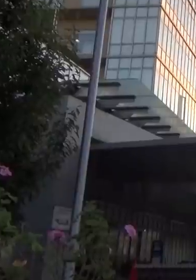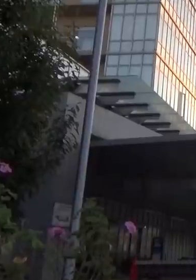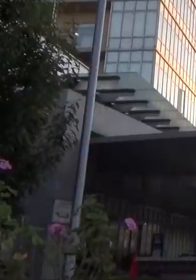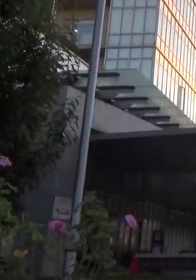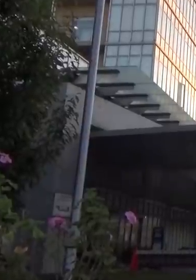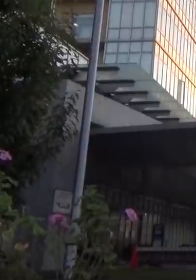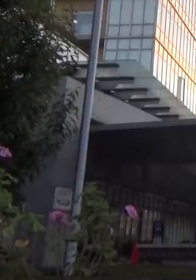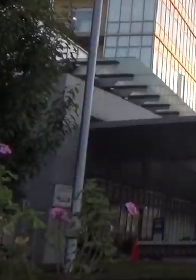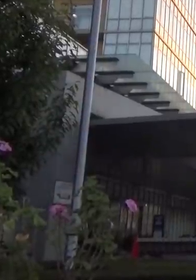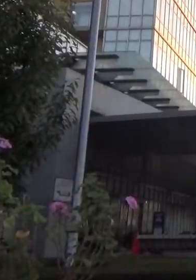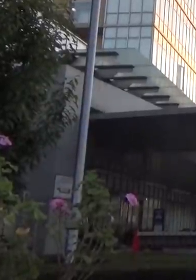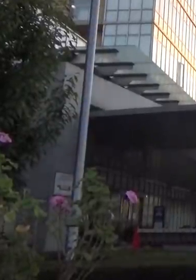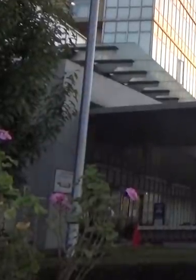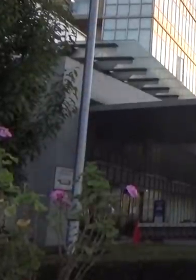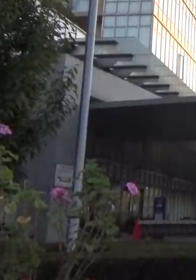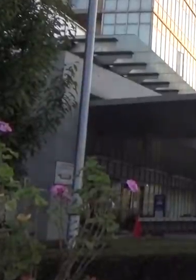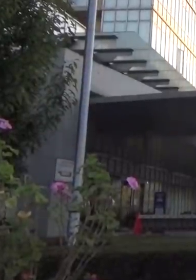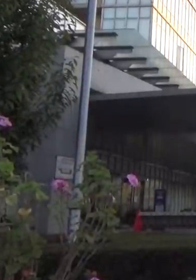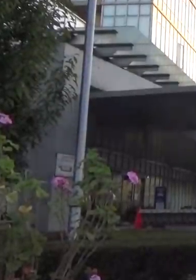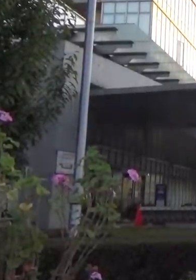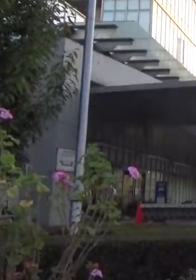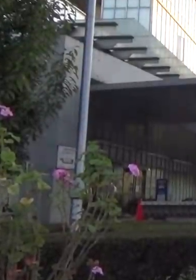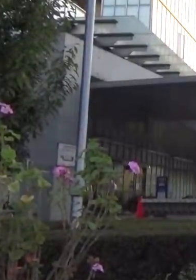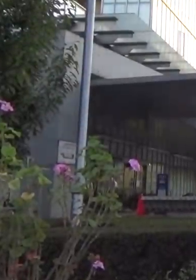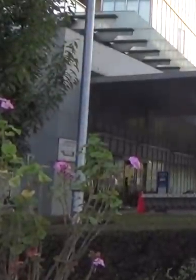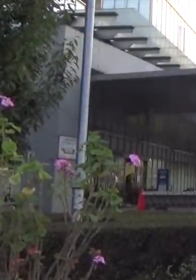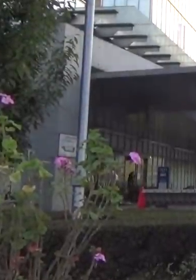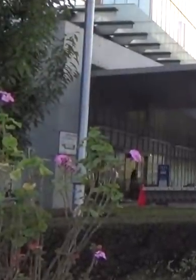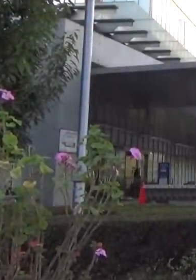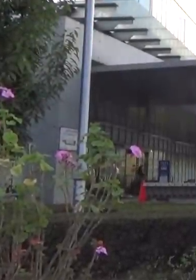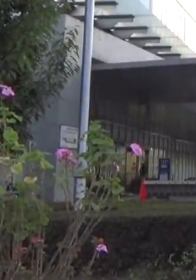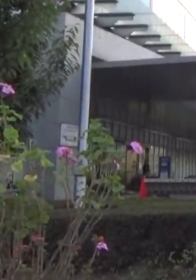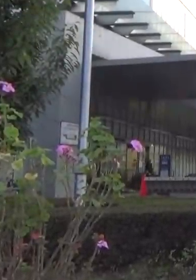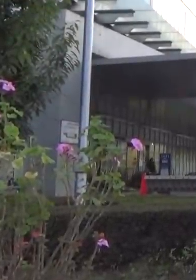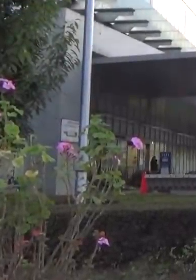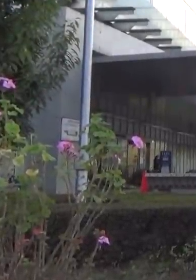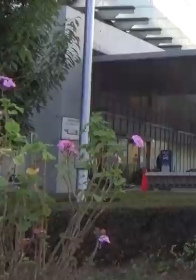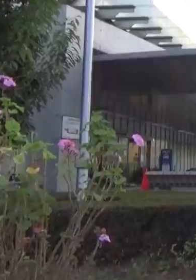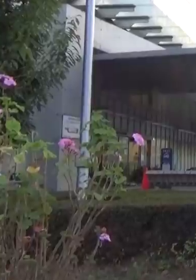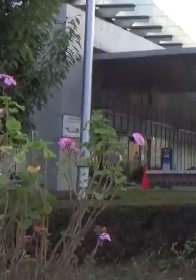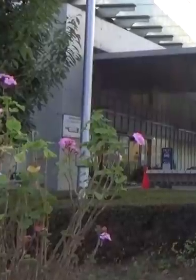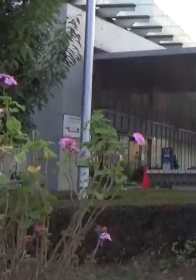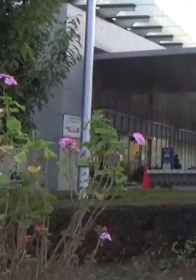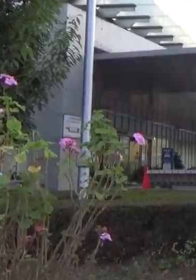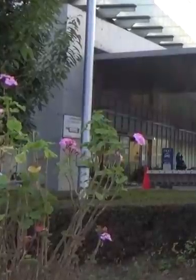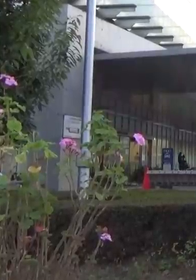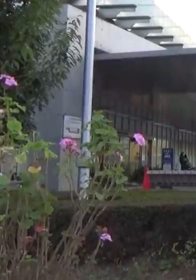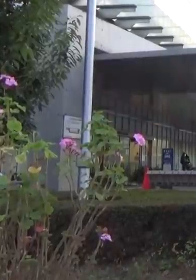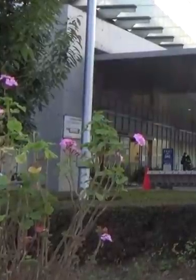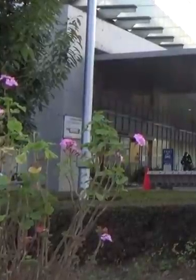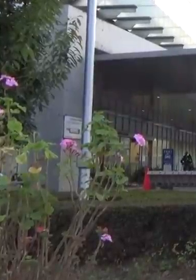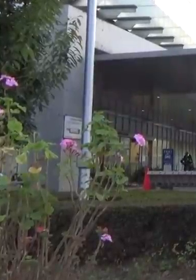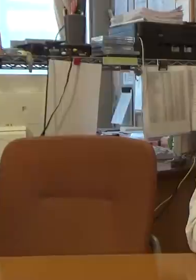全国で初めて、私立医科大学が指定管理者 という形で管理をさせていただいて